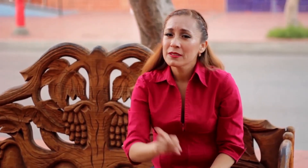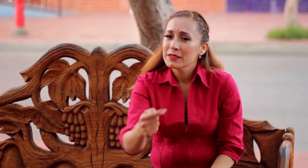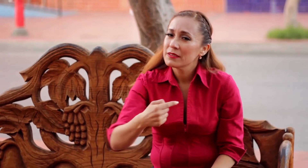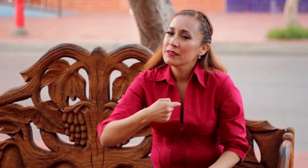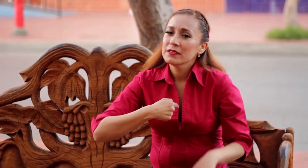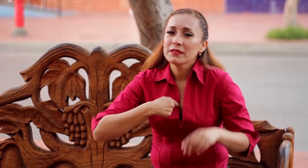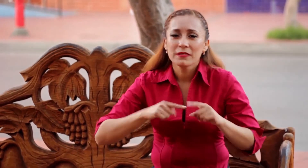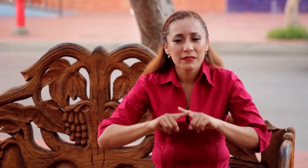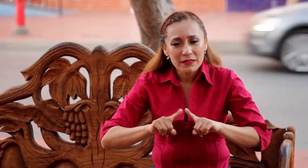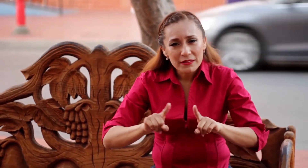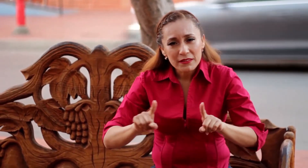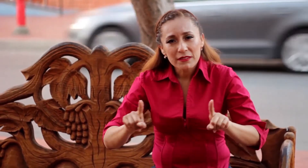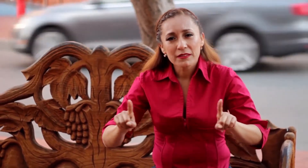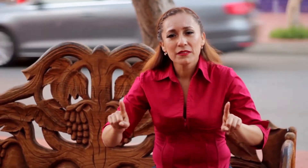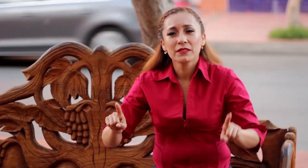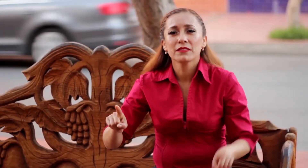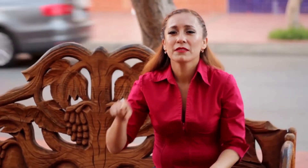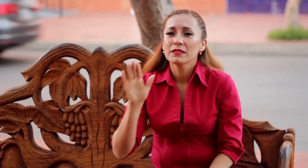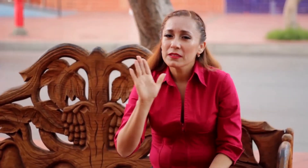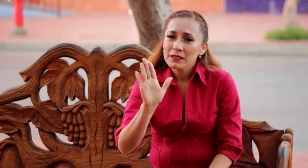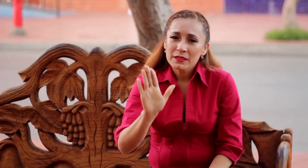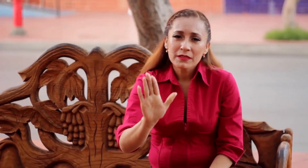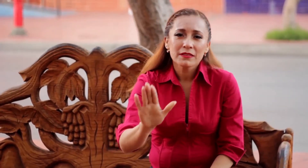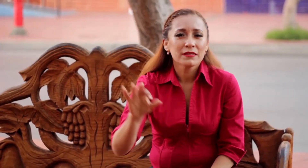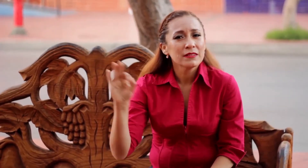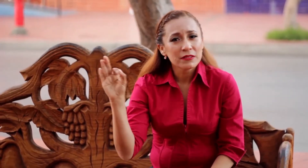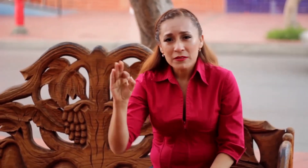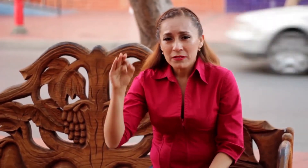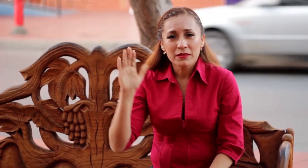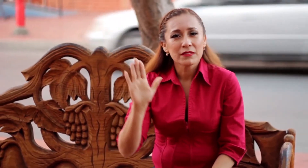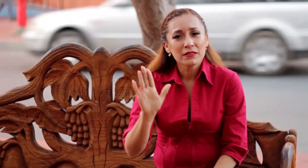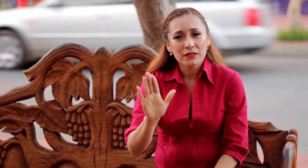la diferencia entre tu y yo sería corazón